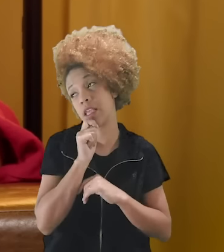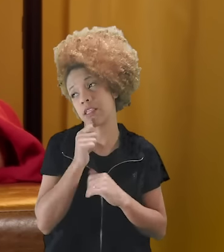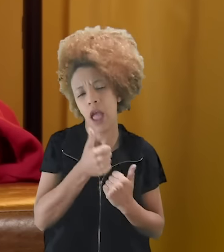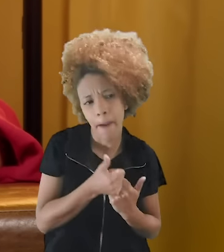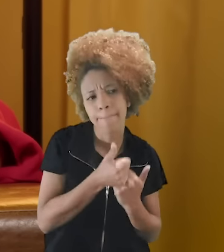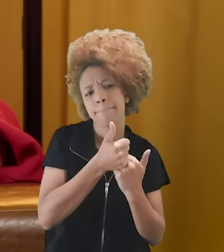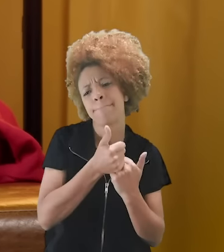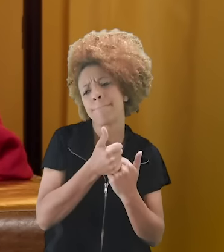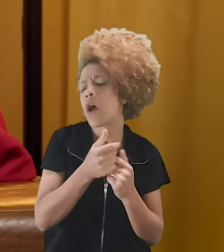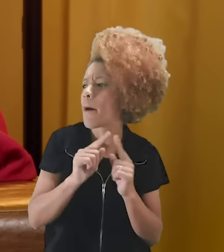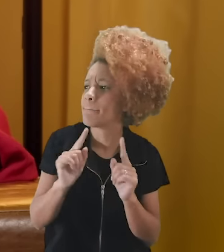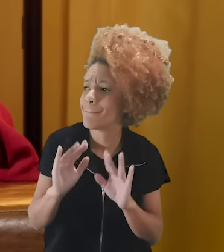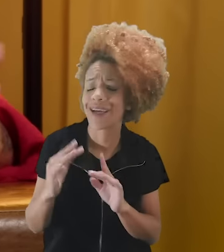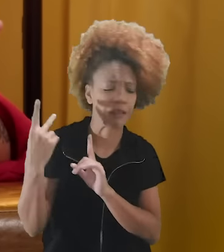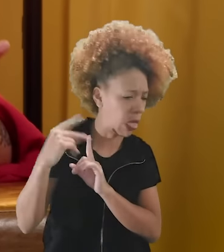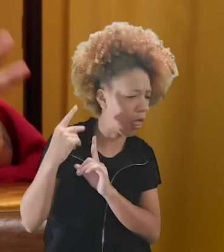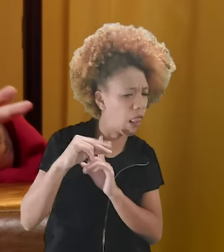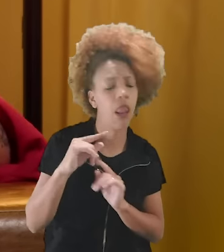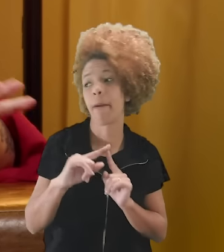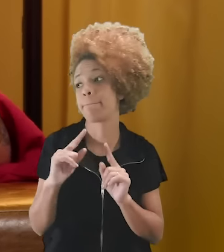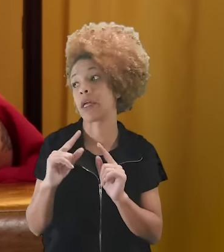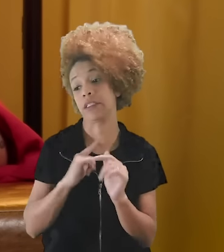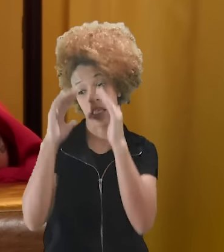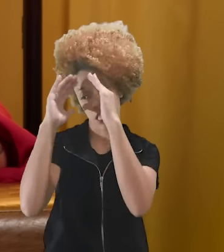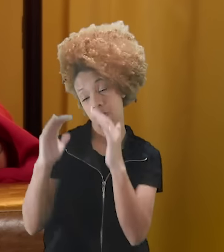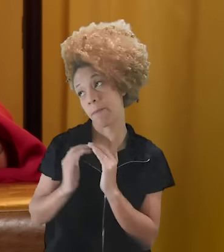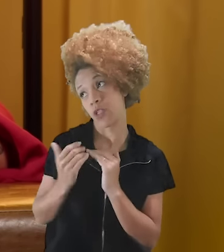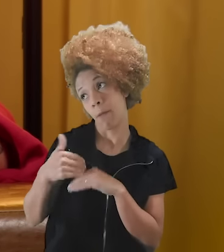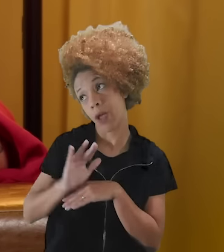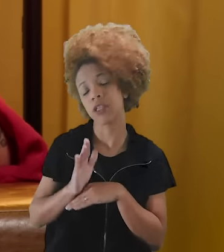a gente apanha algumas vezes mas a maioria das vezes estamos sendo mais respeitadas tá né estamos